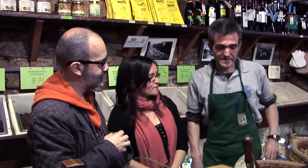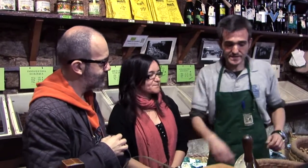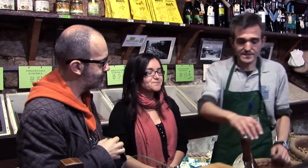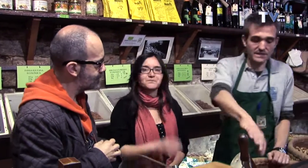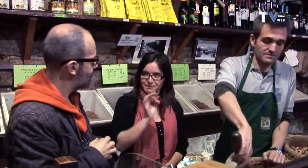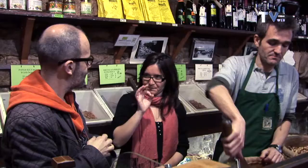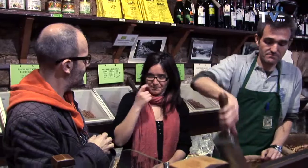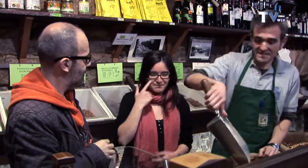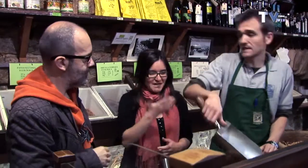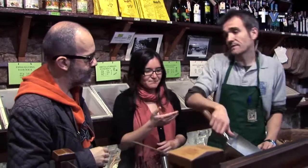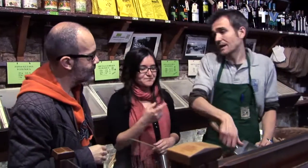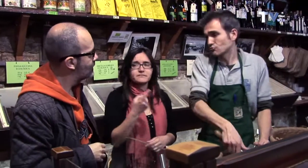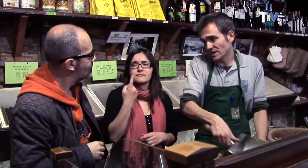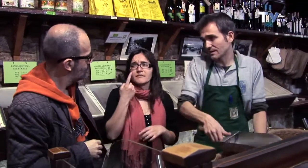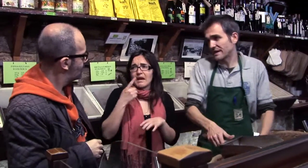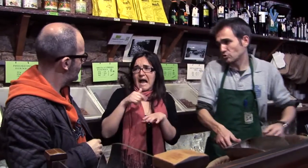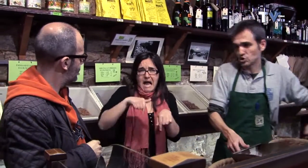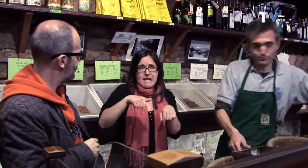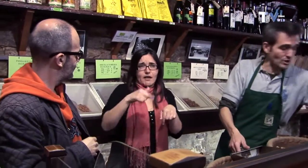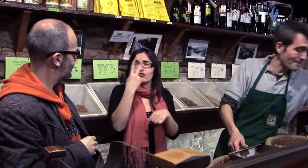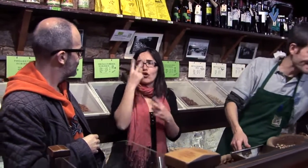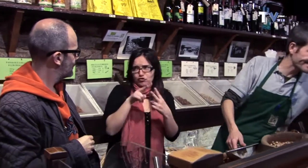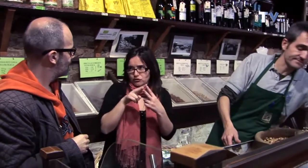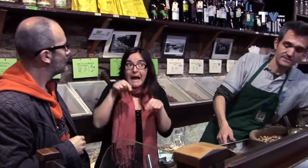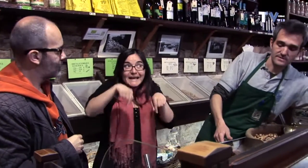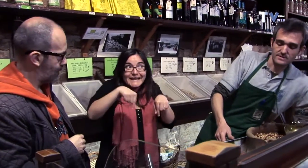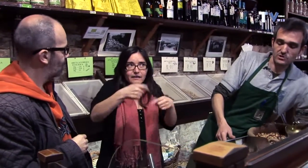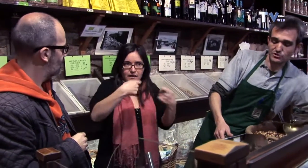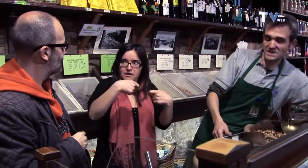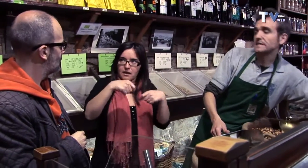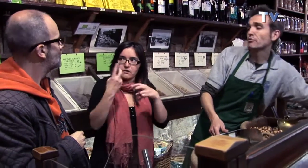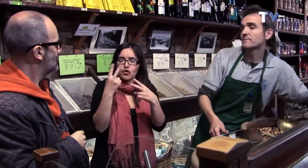Sí, mira, aquí vendemos dos tipos de almendras